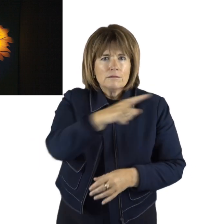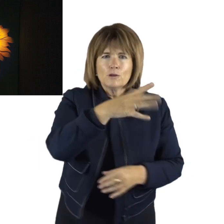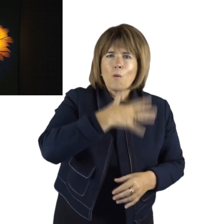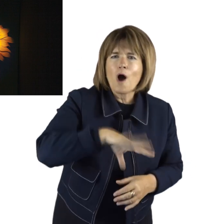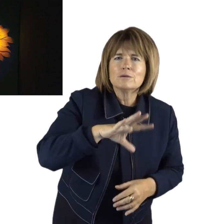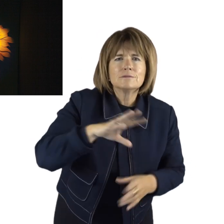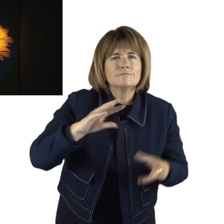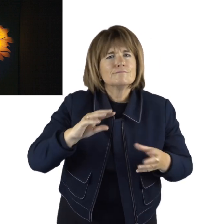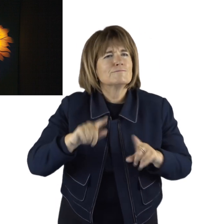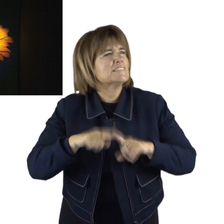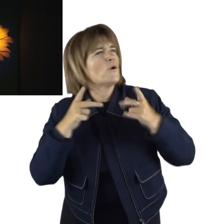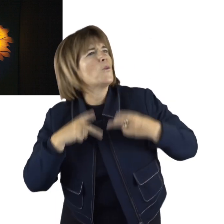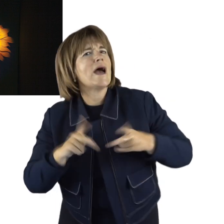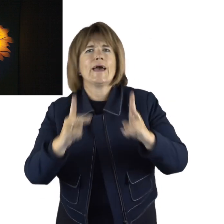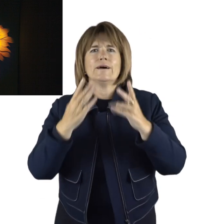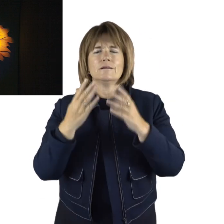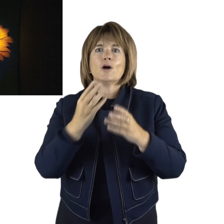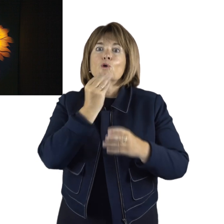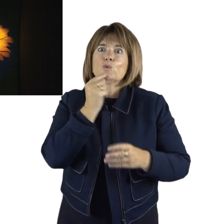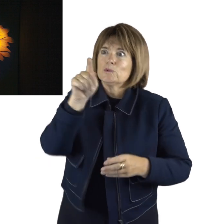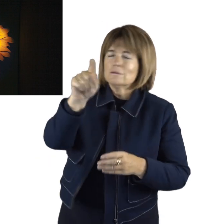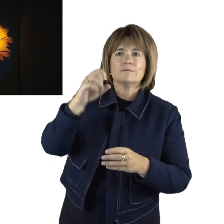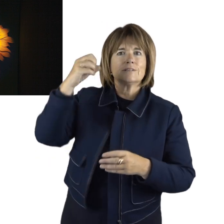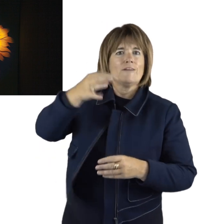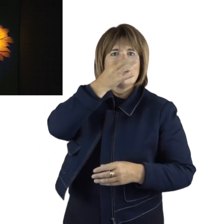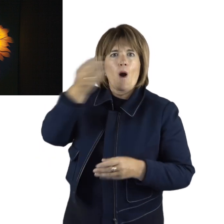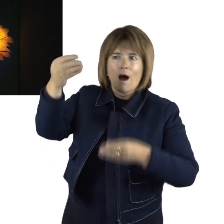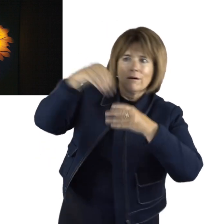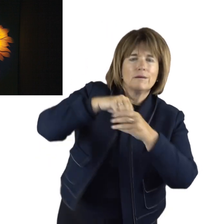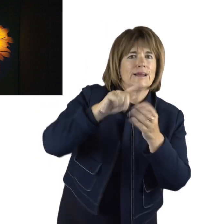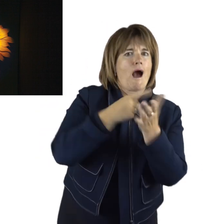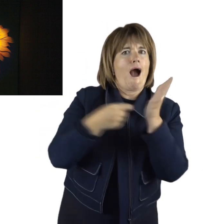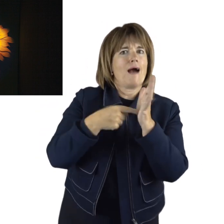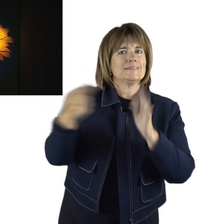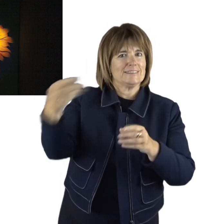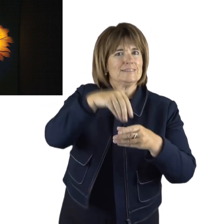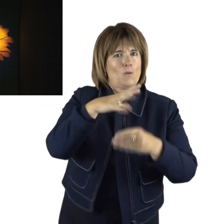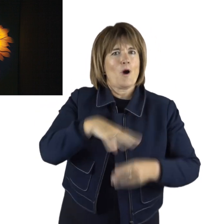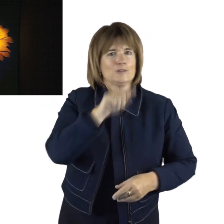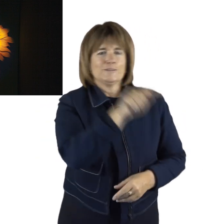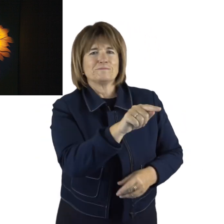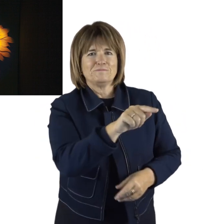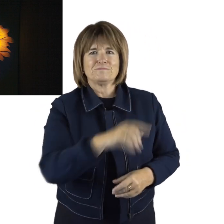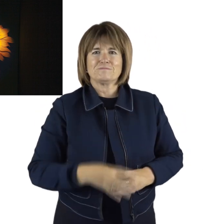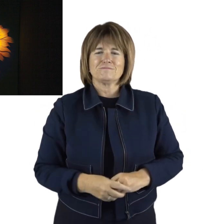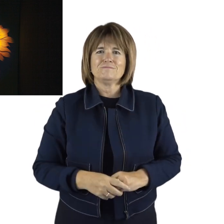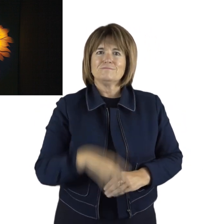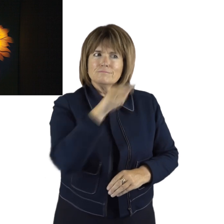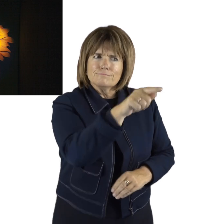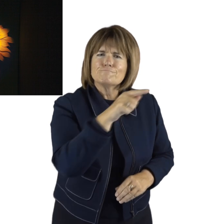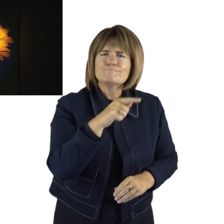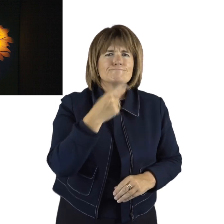Ac roeddwn am roi cynnig ar greu darn o waith a fyddai'n ychwanegu dimensiwn arall at y blodyn haul, sydd eisoes wedi'i ddarlunio’n aml.